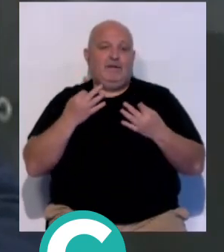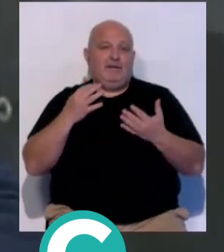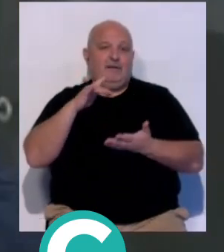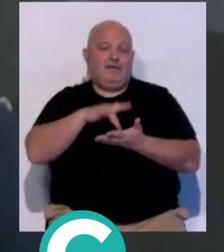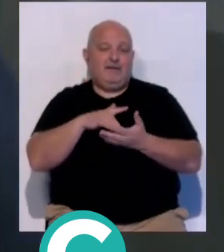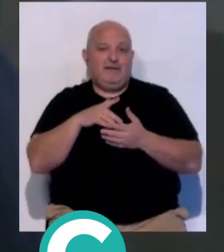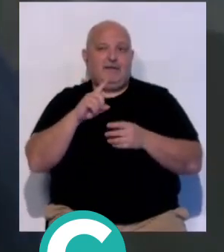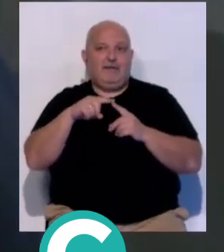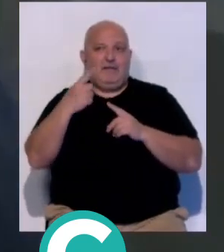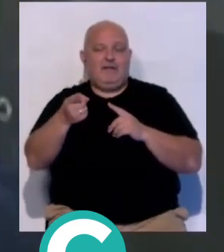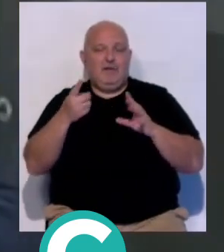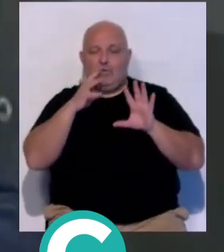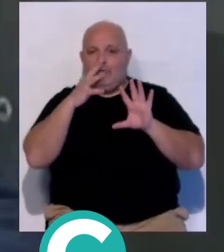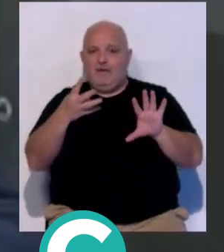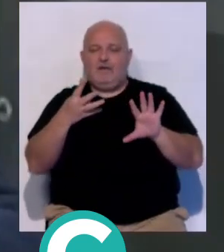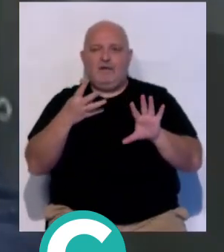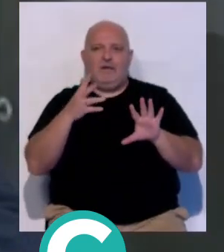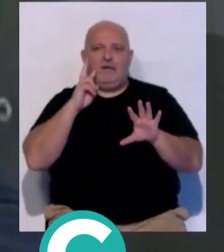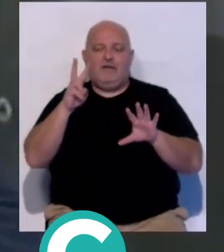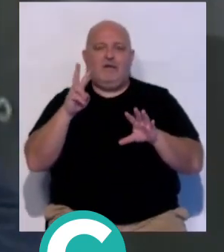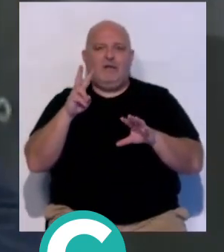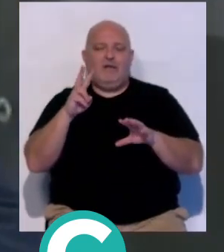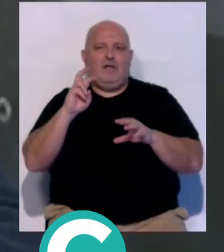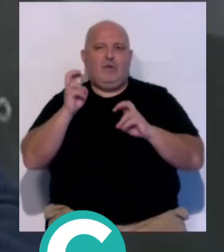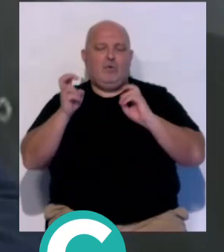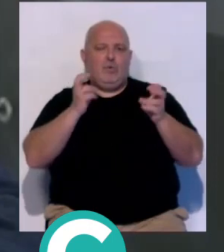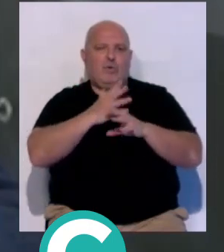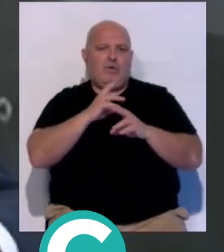después de nueve temporadas pues me encuentro allí a cedrón me encuentro a casarús aunque son